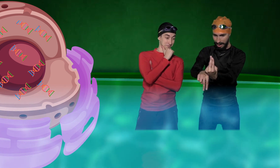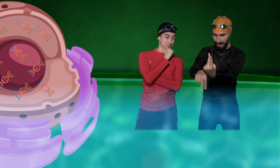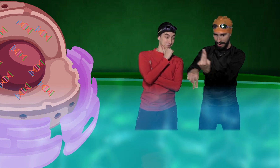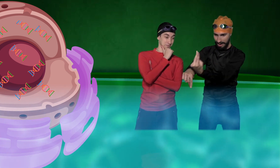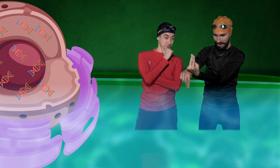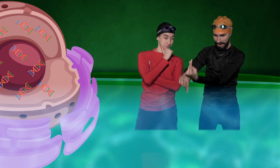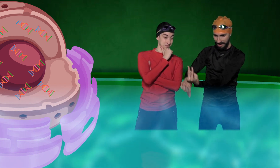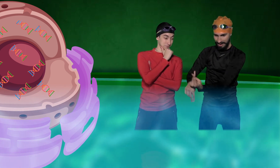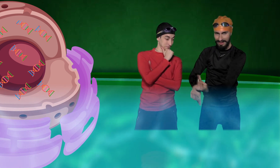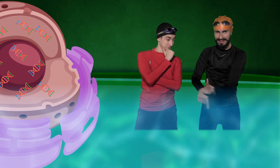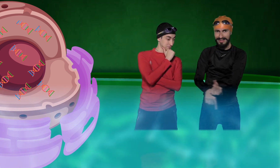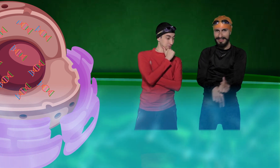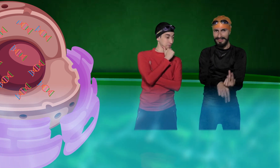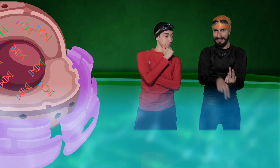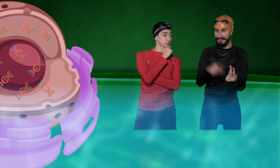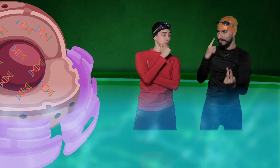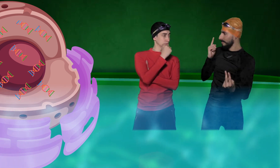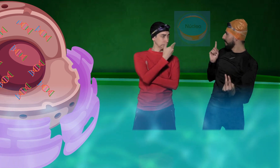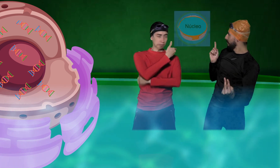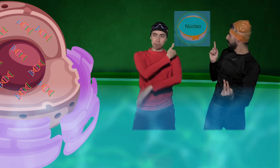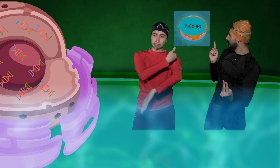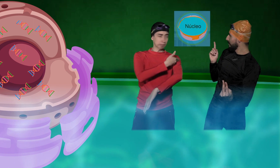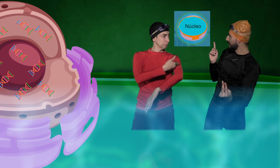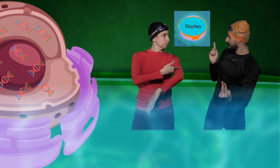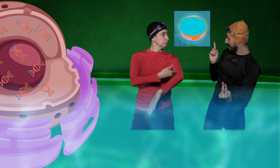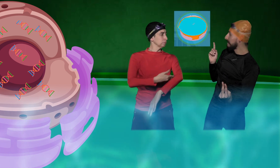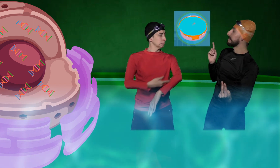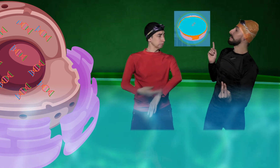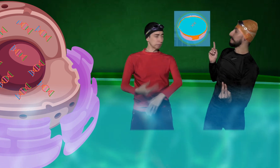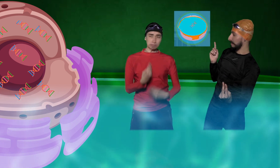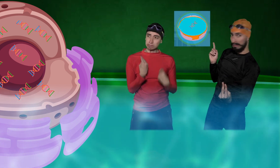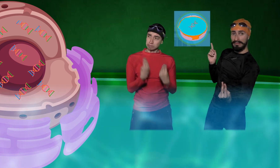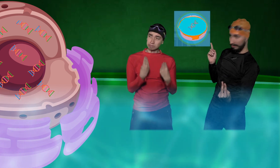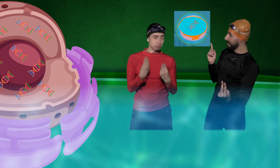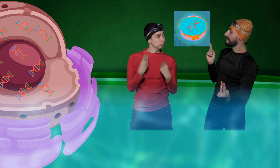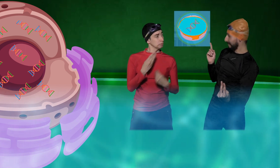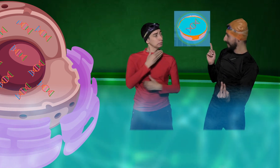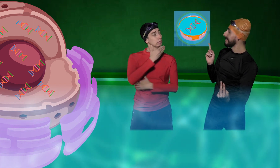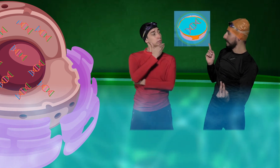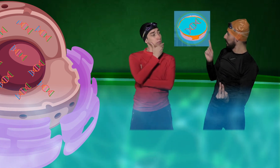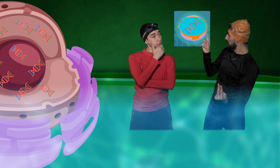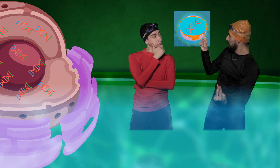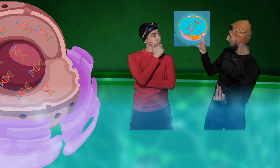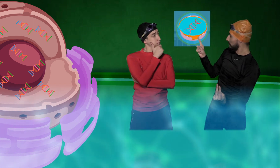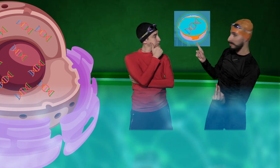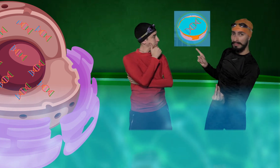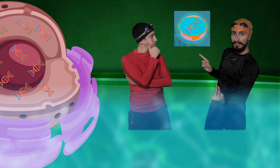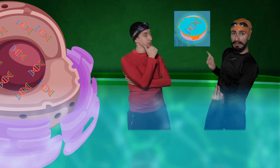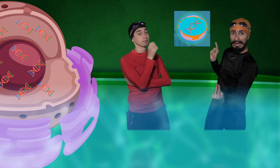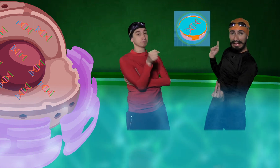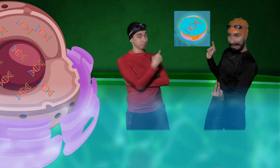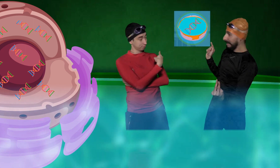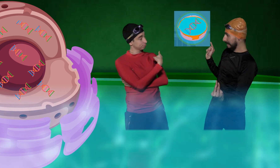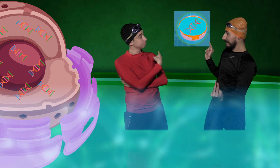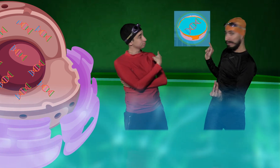Pudimos observar el ADN, como este que vemos aquí: Si, millones de él, es mucho material genético. Así es, aquí lo podemos observar: